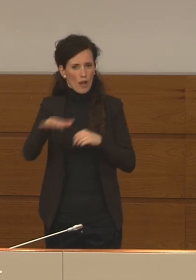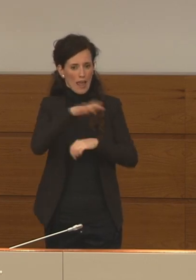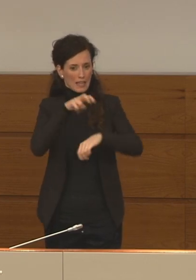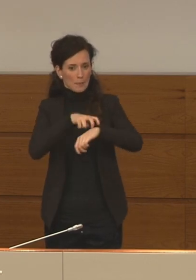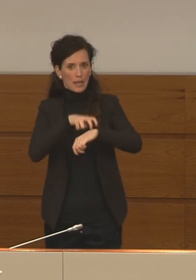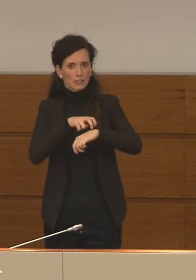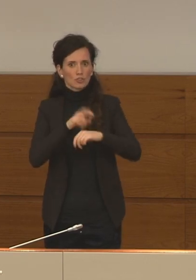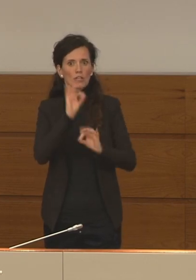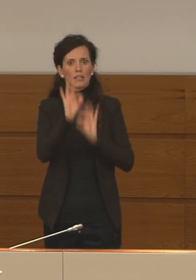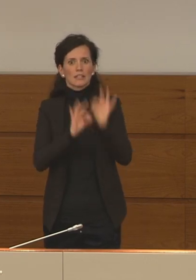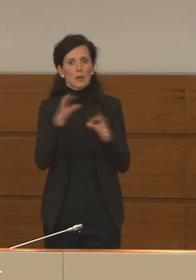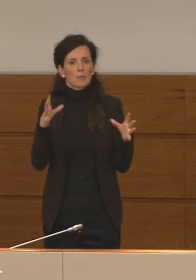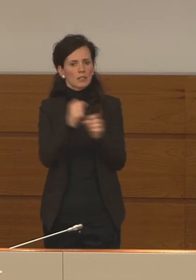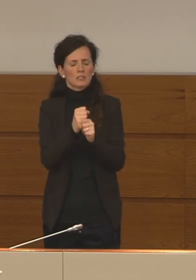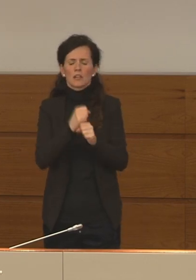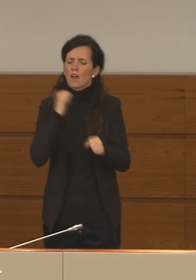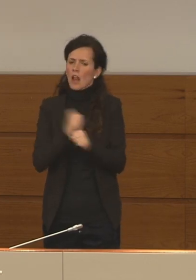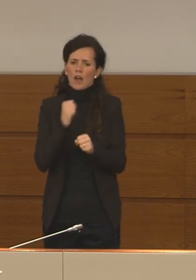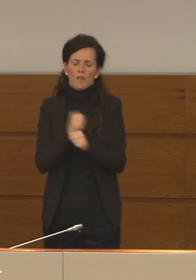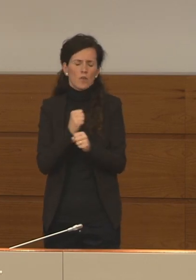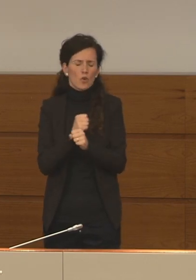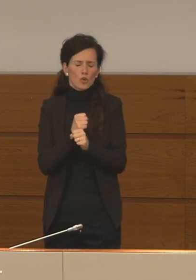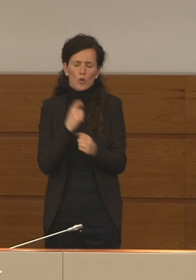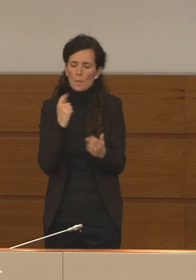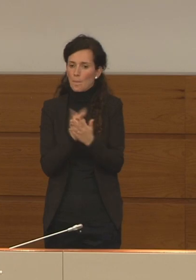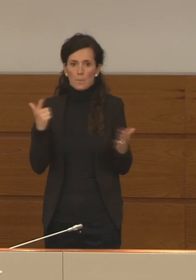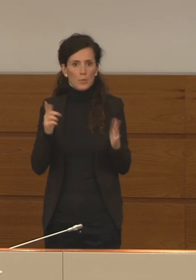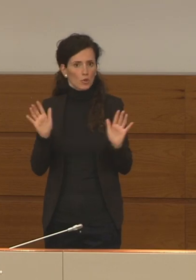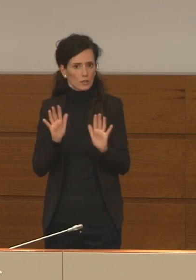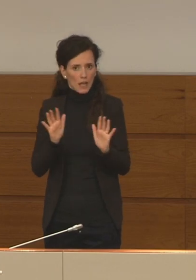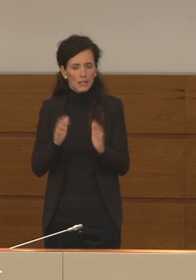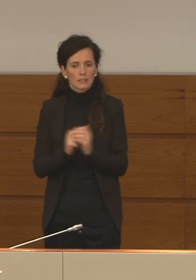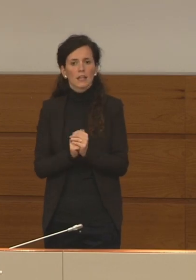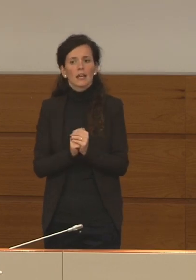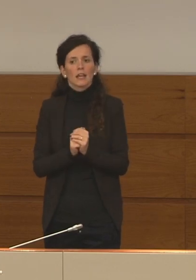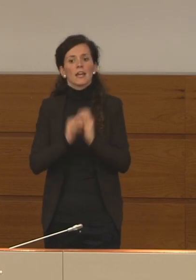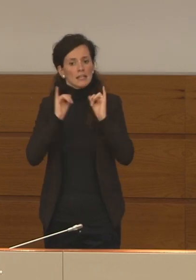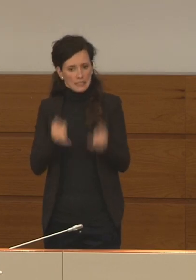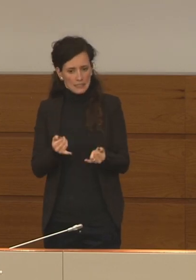stanno facendo un lavoro straordinario, certamente sono sottoposti